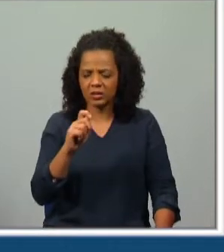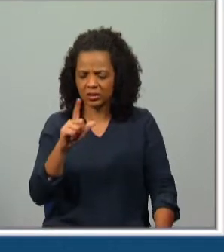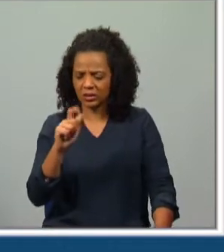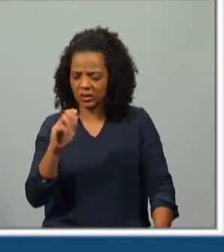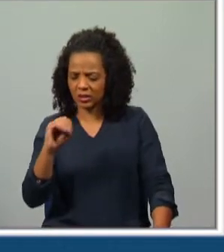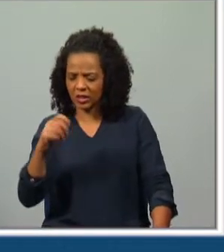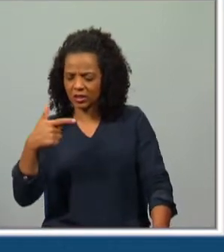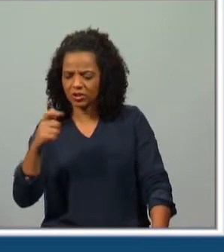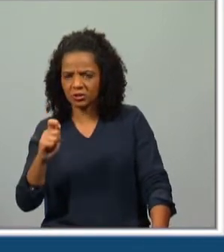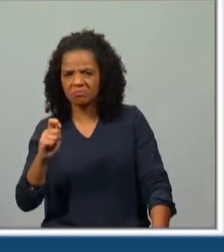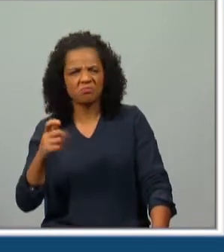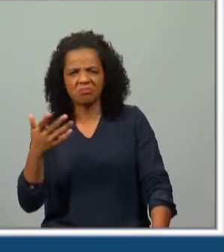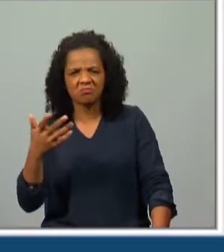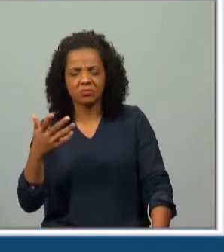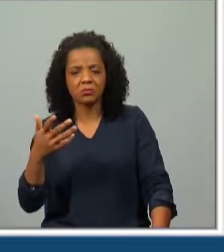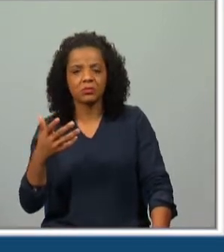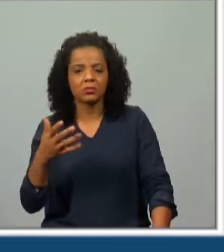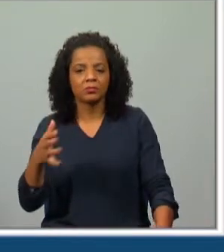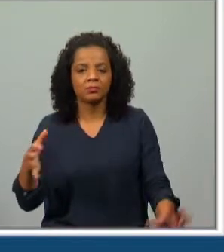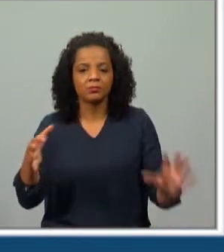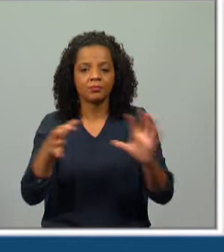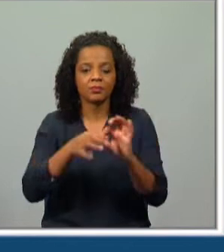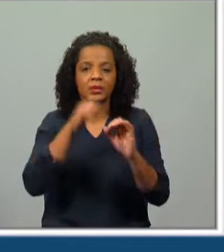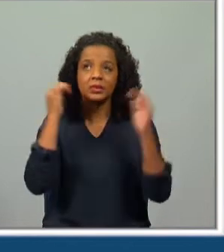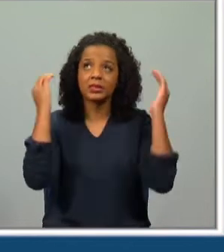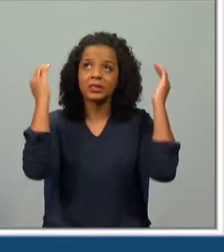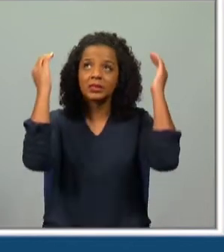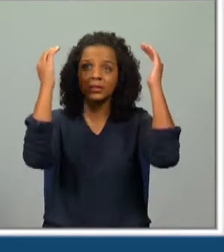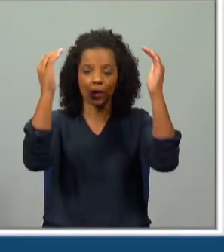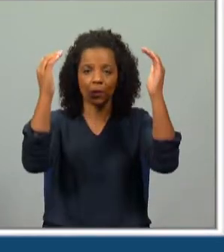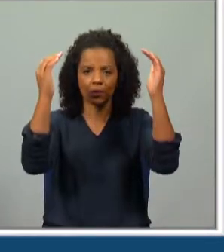e a expressão que se refere ao seu repara que é uma expressão metafórica 和表達你的注意這是一個隱喻表達